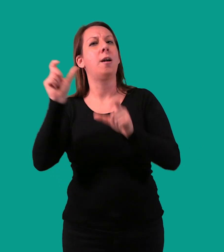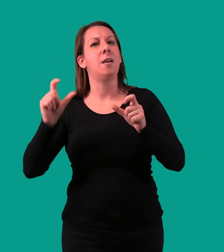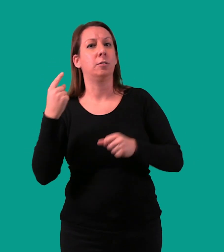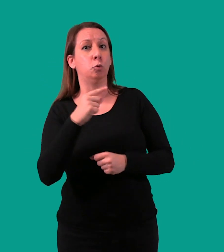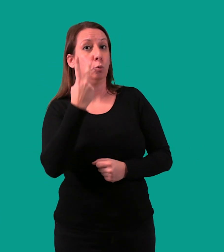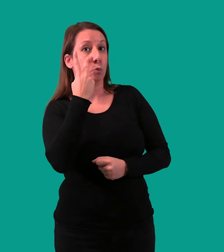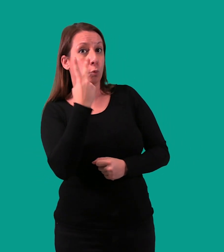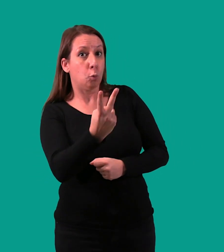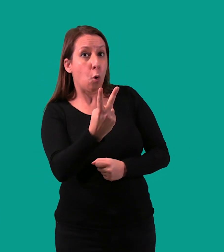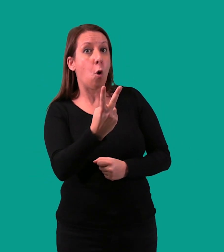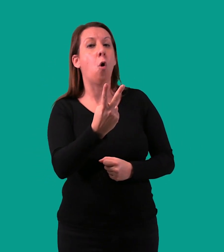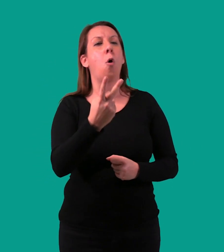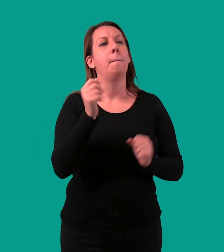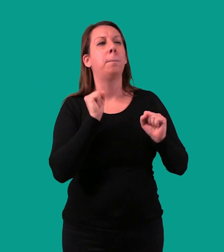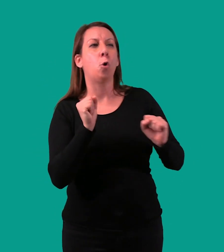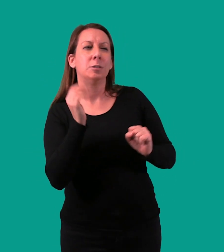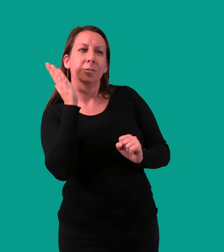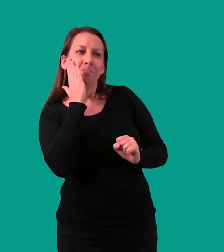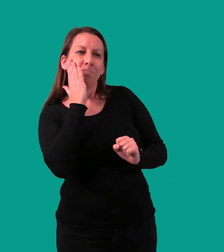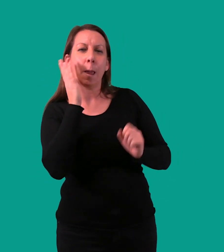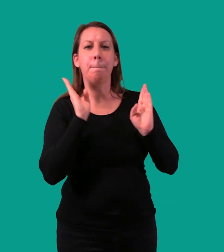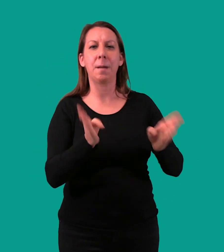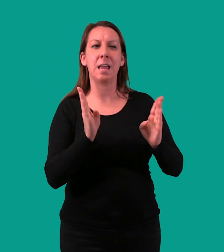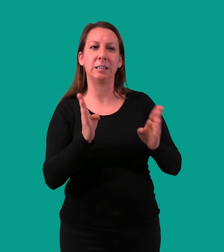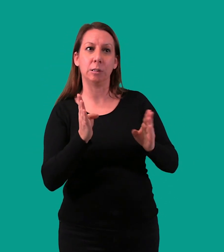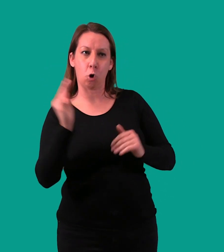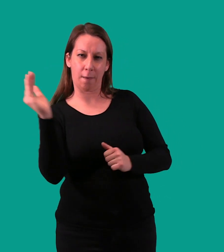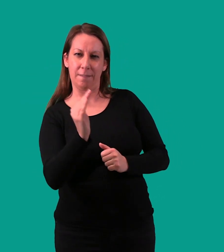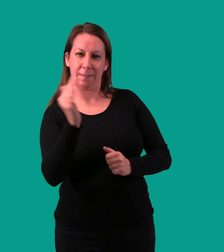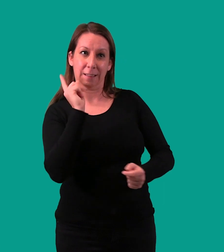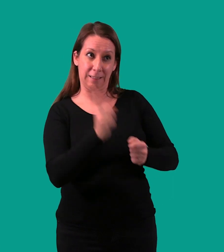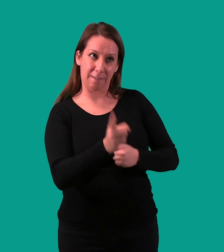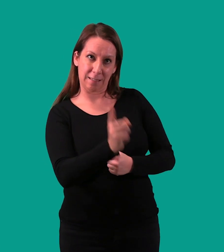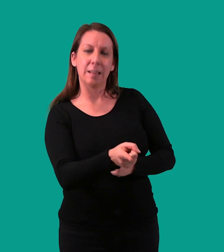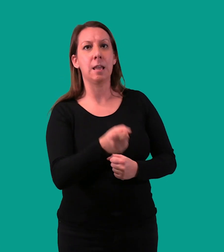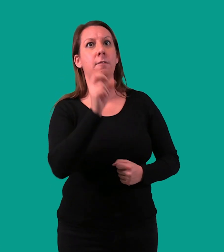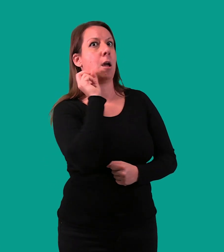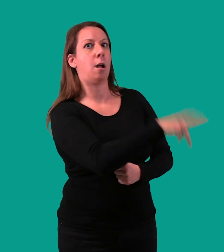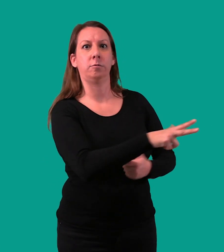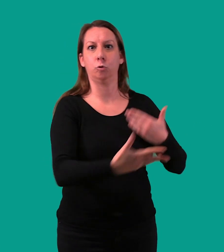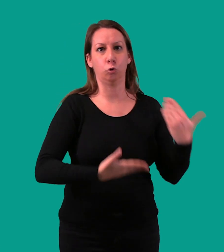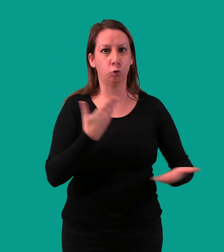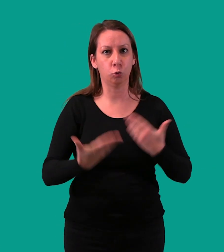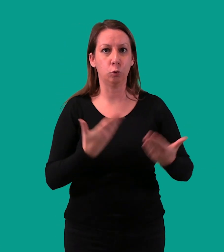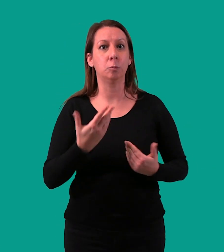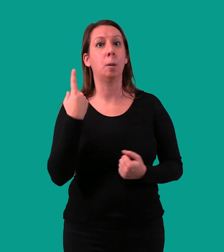Anche i colleghi informano Marcus sui possibili pericoli.